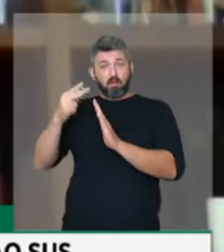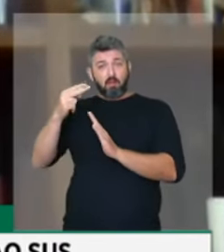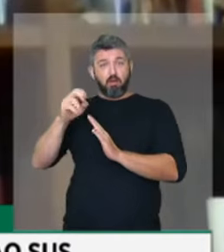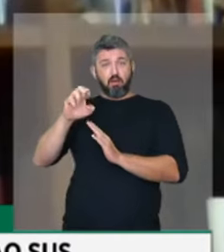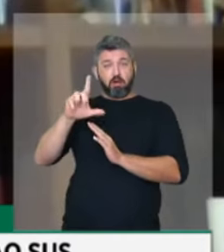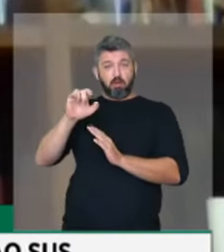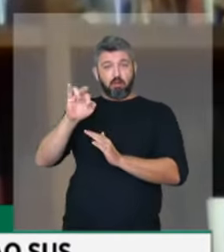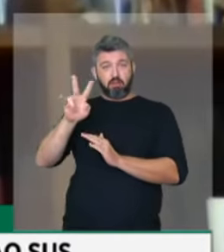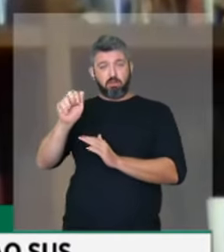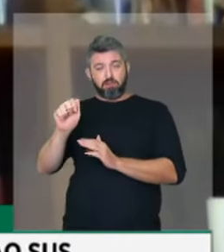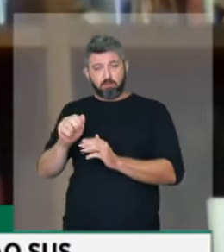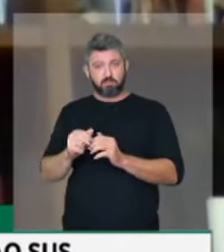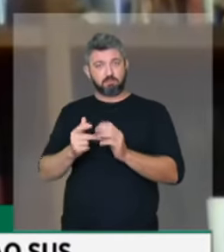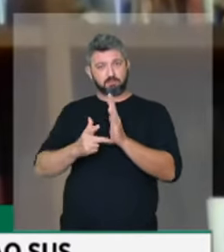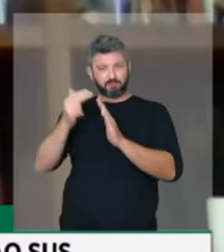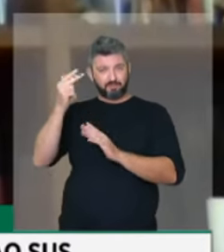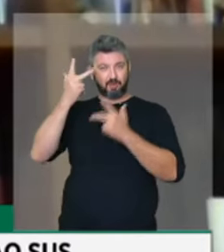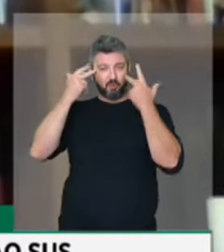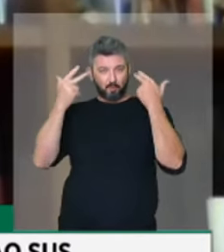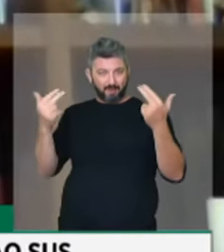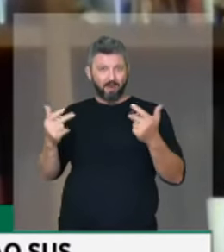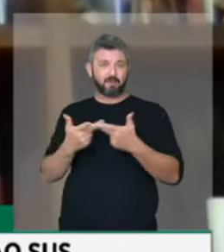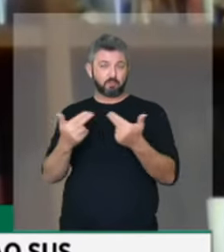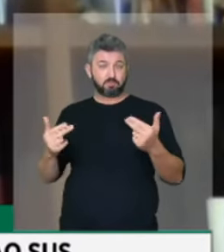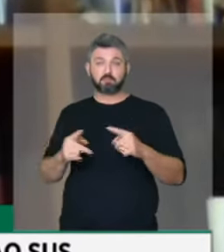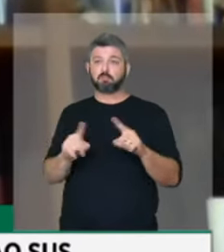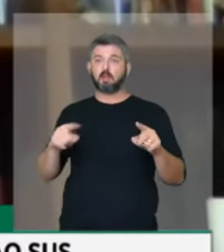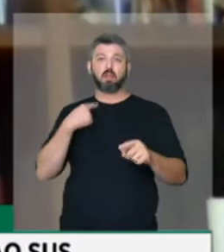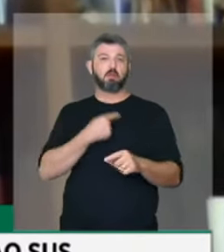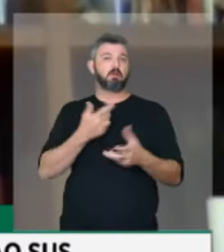SÃO PARA CIRURGIAS ELETIVAS E ETC.. NÓS NÃO QUEREMOS E NÃO PODEMOS, E SERIA ABSURDO, QUE NO MEIO DA PANDEMIA